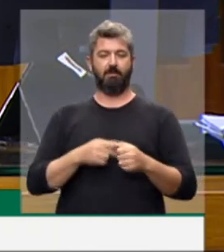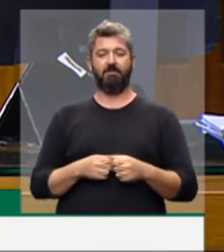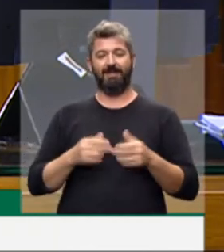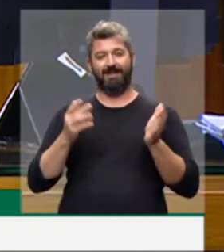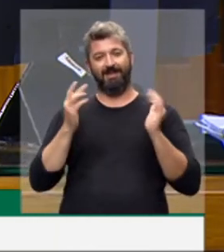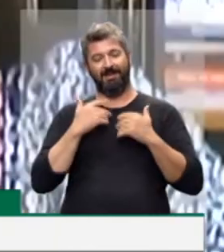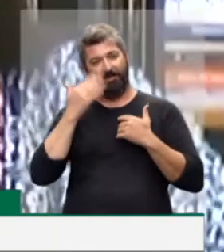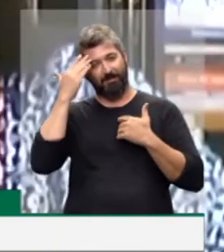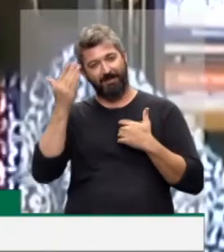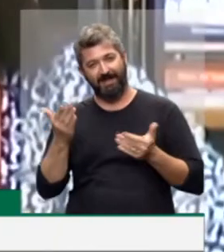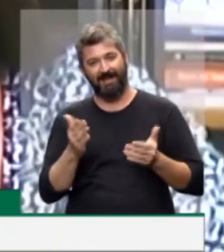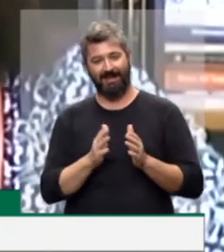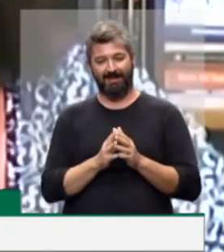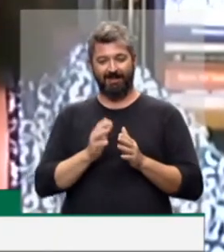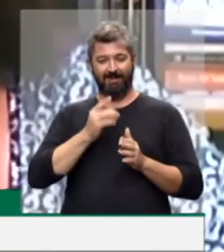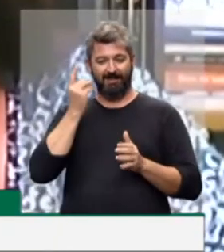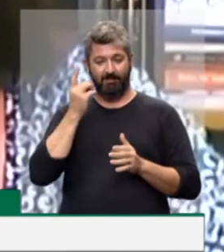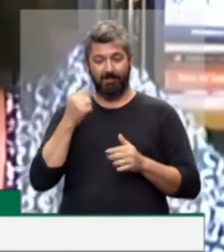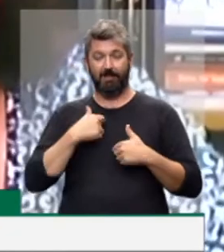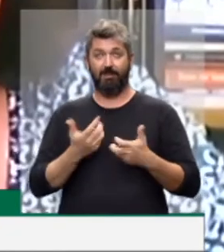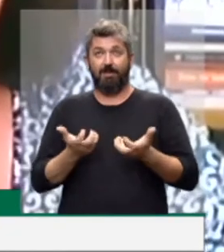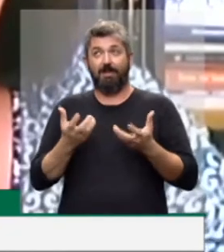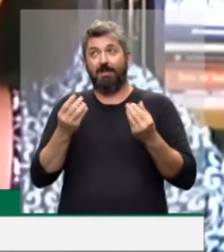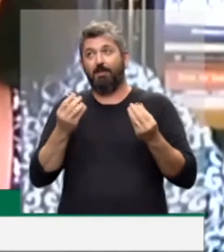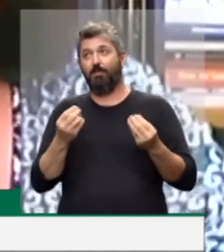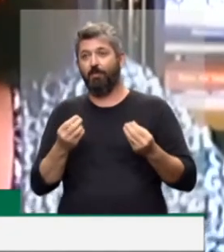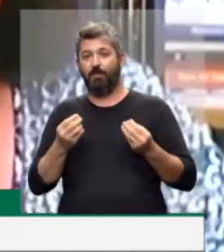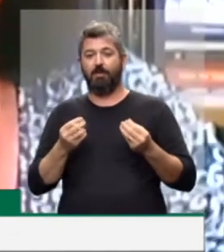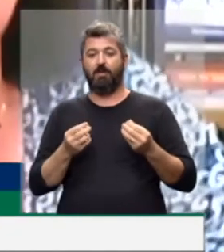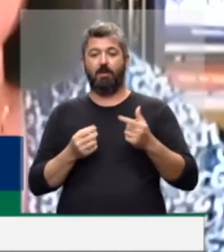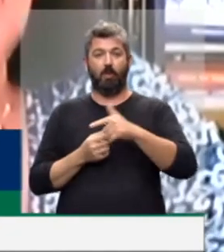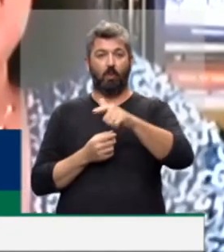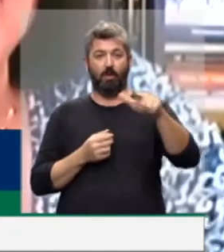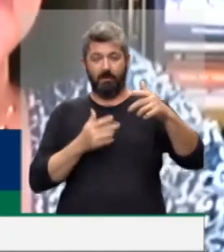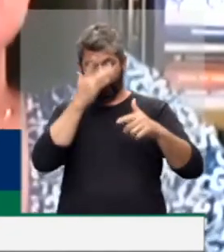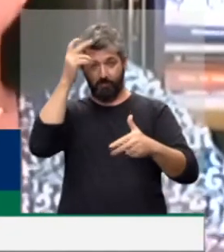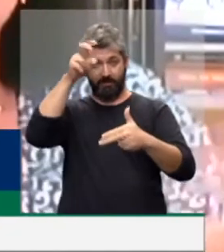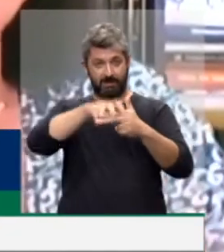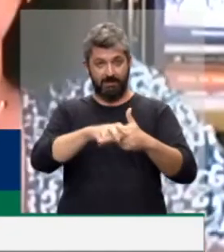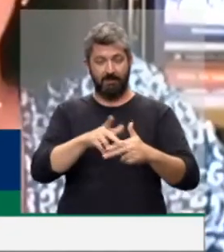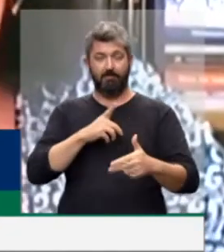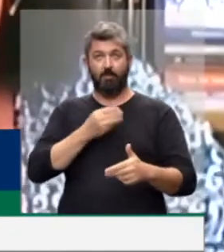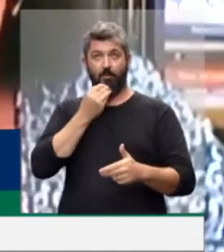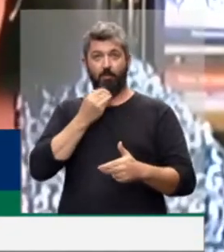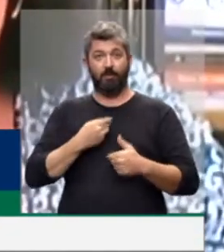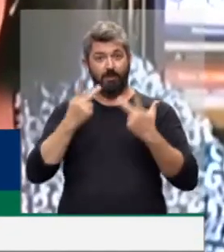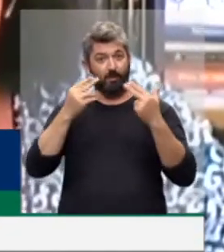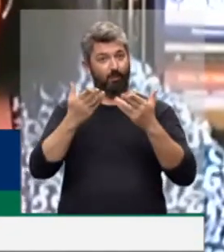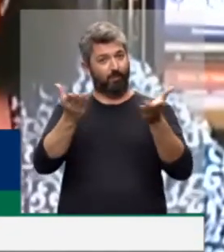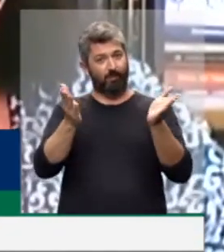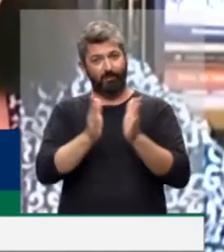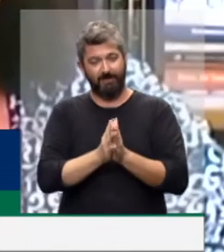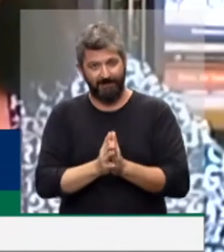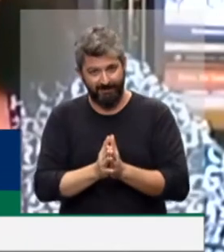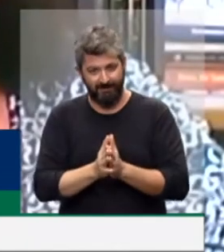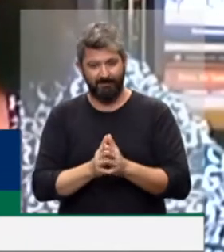[PRESIDENTE]: DEPUTADA ALICE PORTUGAL TEM O PRESTÍGIO PARA USAR A PALAVRA. [DEPUTADA]: MUITO OBRIGADA, MUITO OBRIGADA, PRESIDENTE EVAIR, COMO EU QUERIA QUE OUTROS QUE SENTAM A